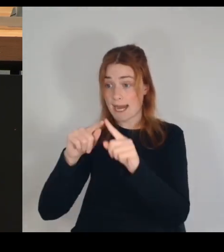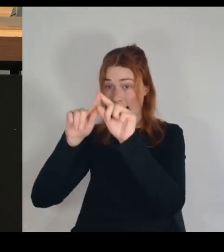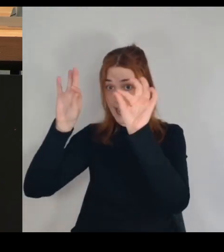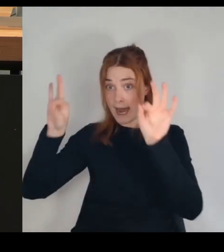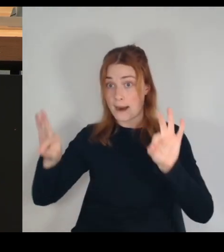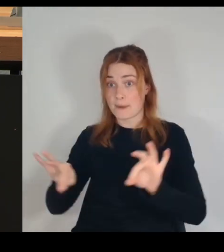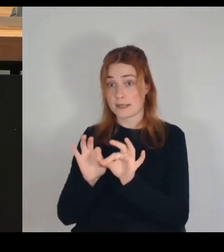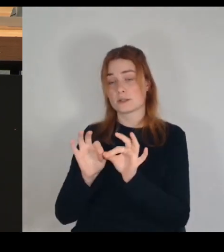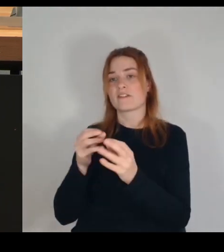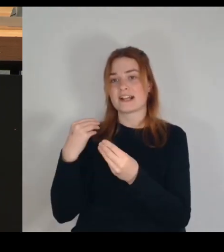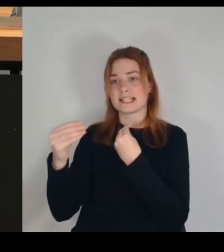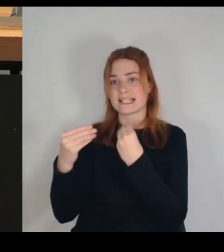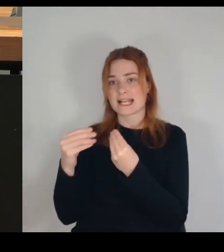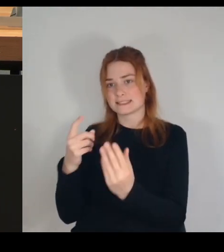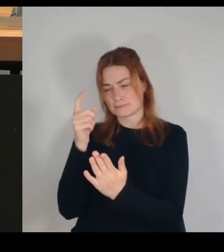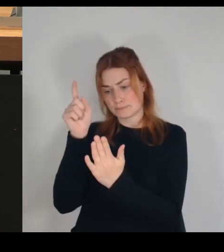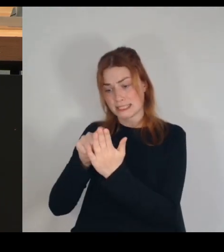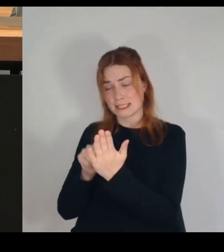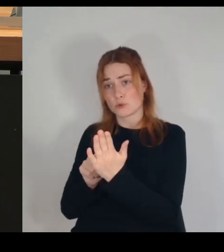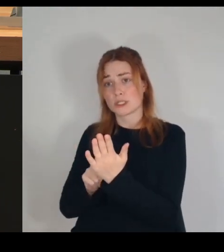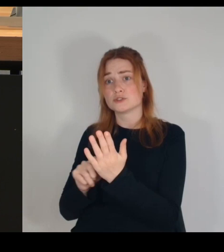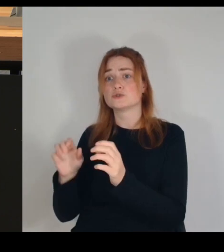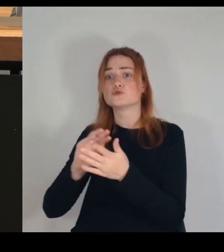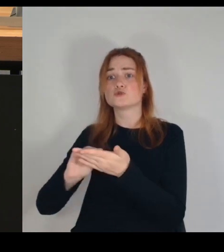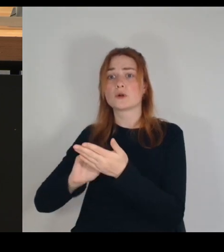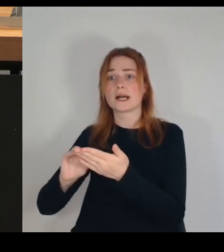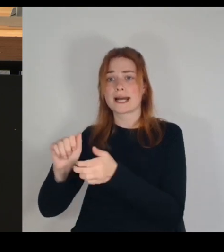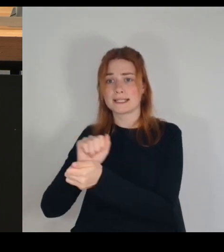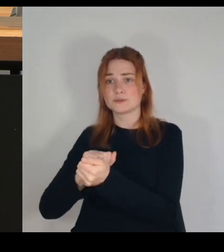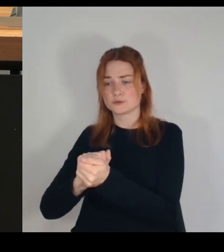Und auf deren Grundlage erwarten wir als SPD natürlich auch eine seriöse